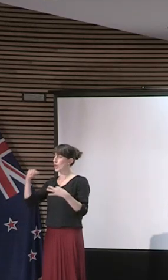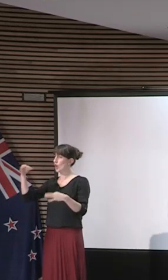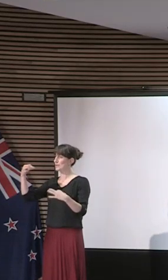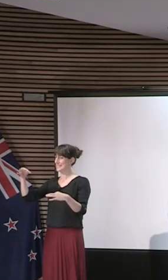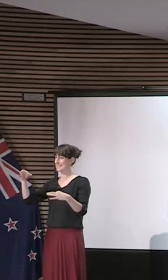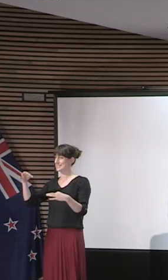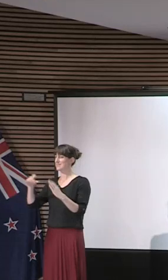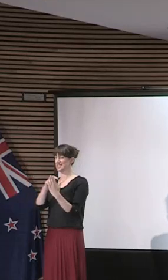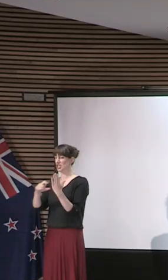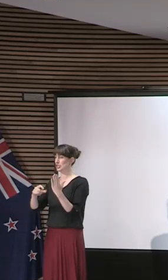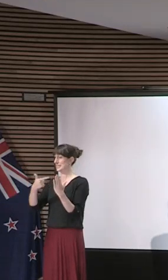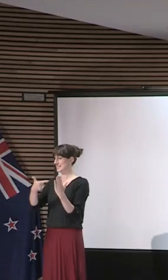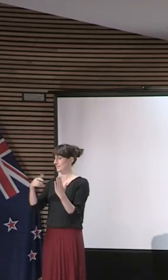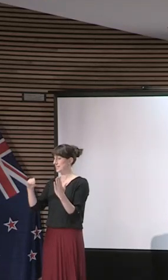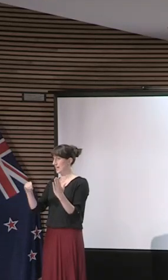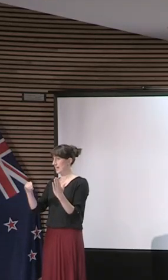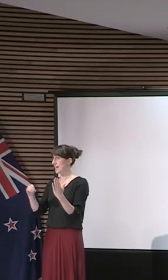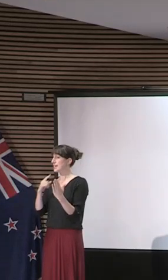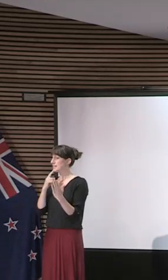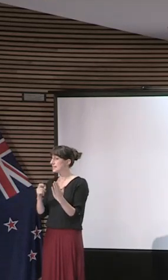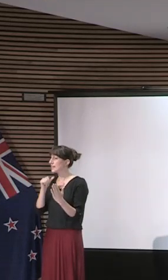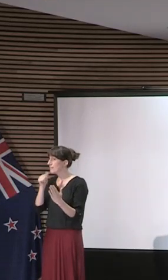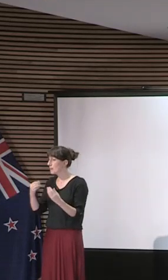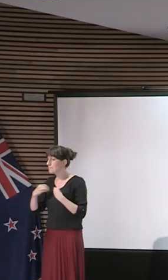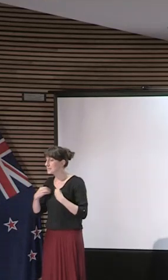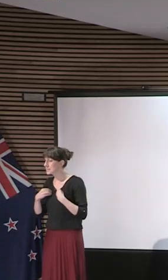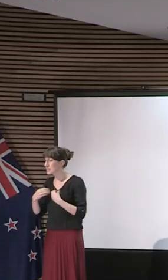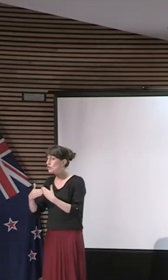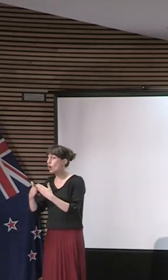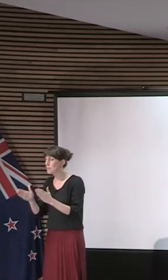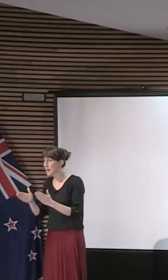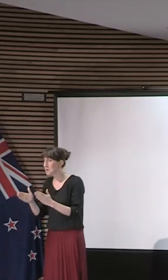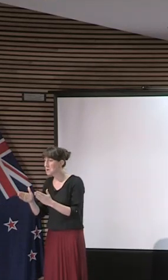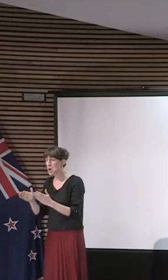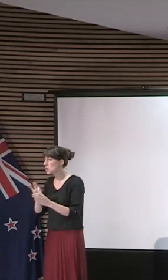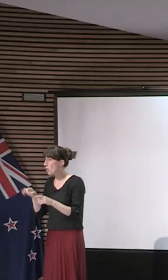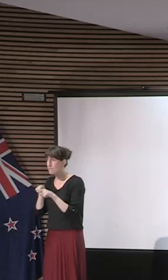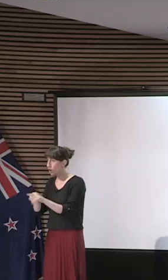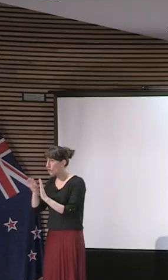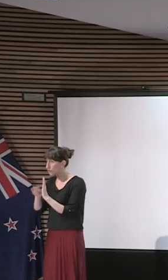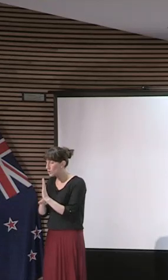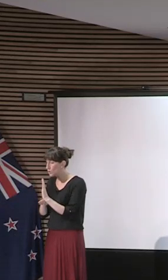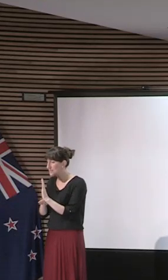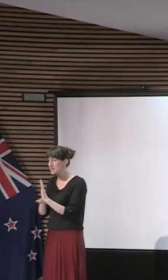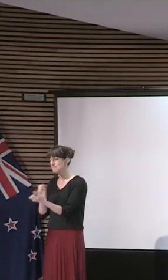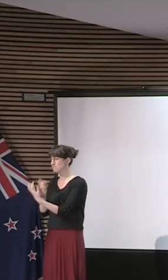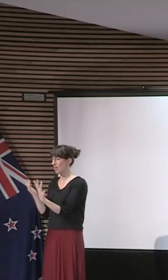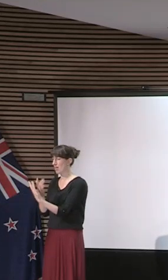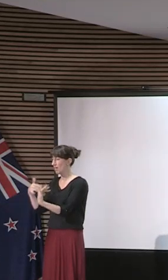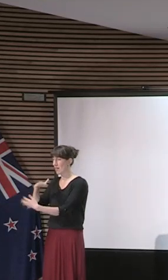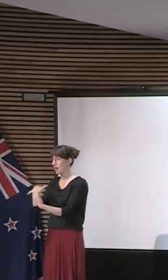taatau ki te heke i nga taumata